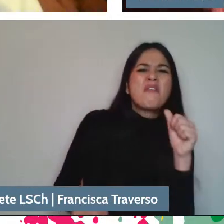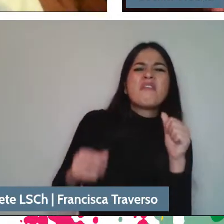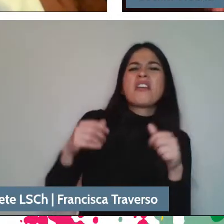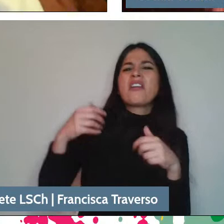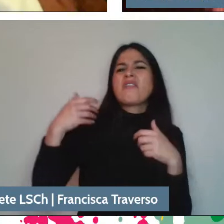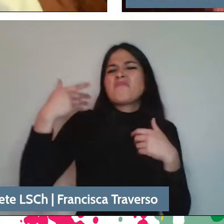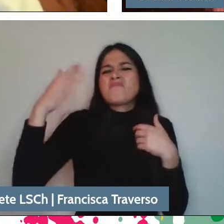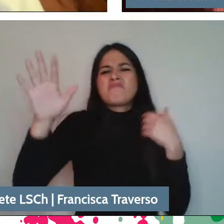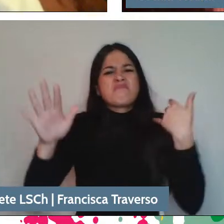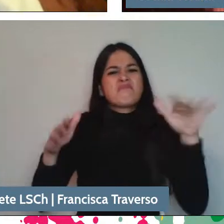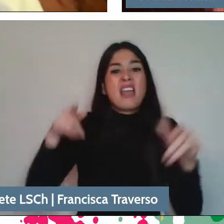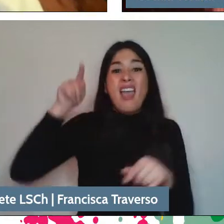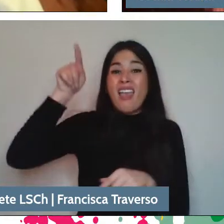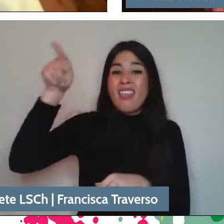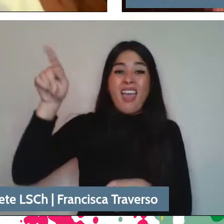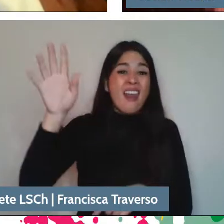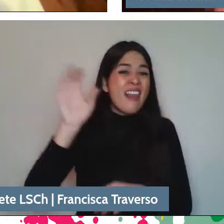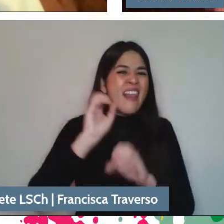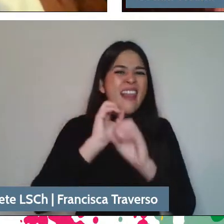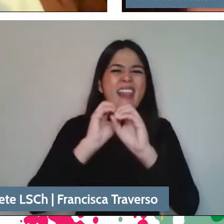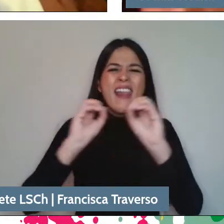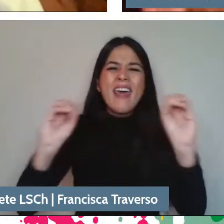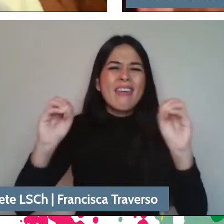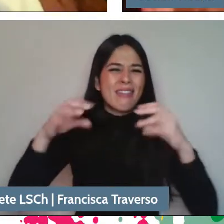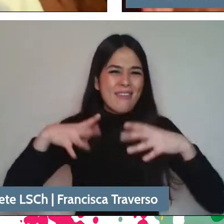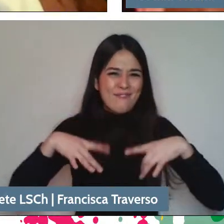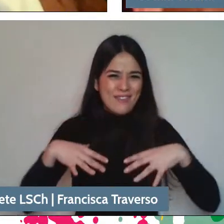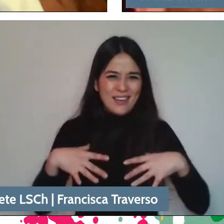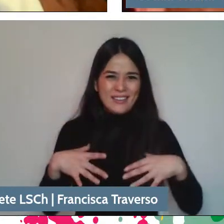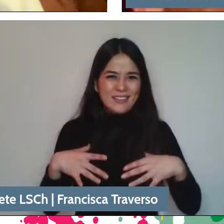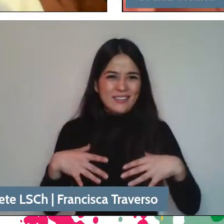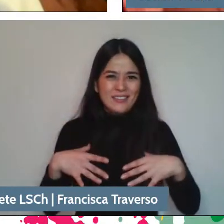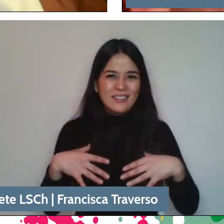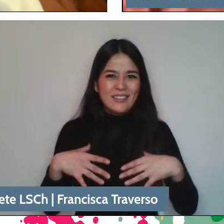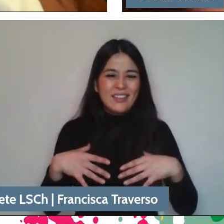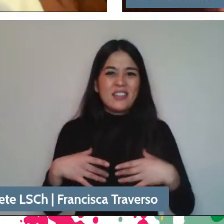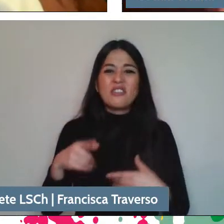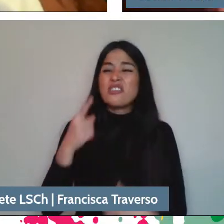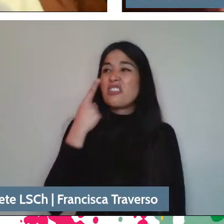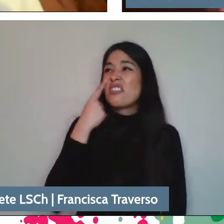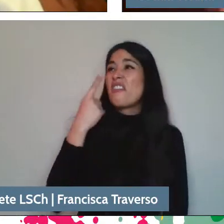Entonces, en Londres tu veías el resultado de la cultura occidental